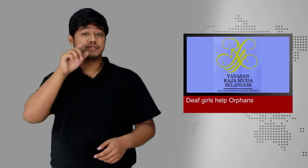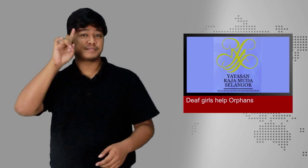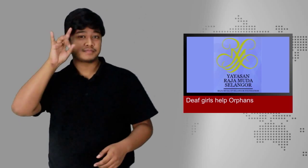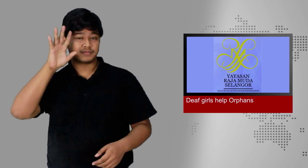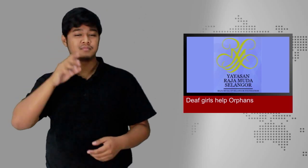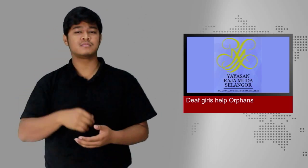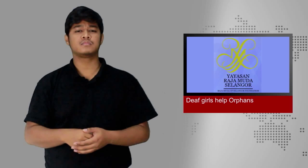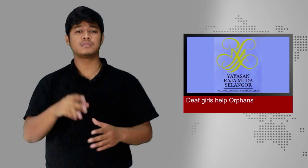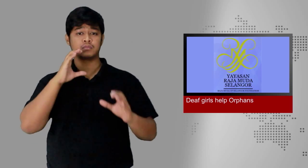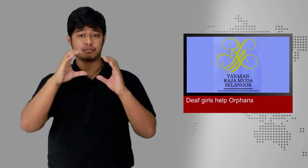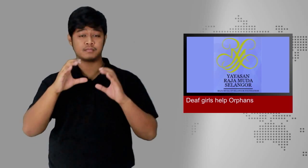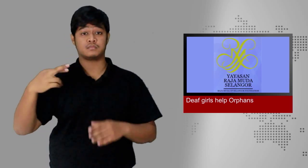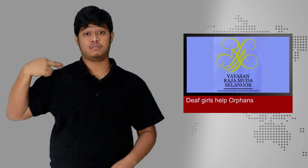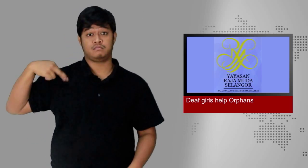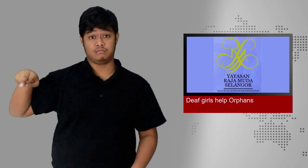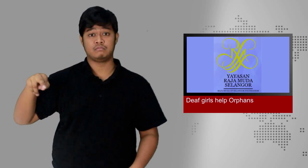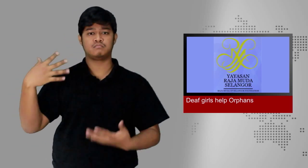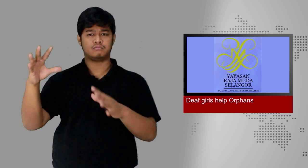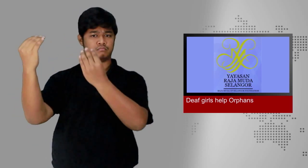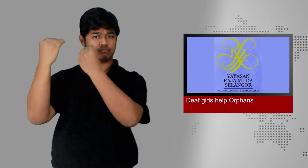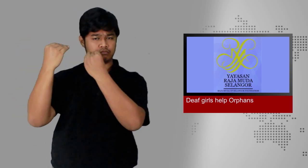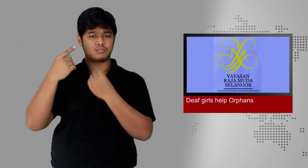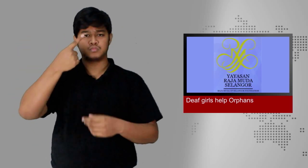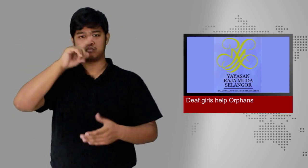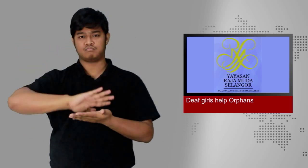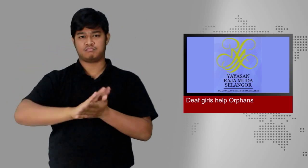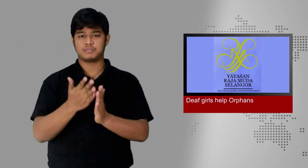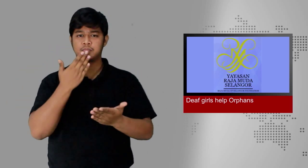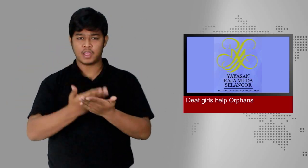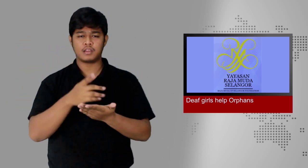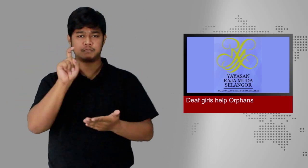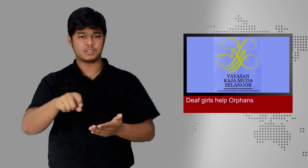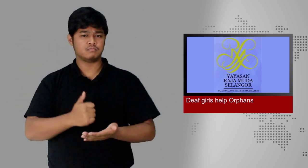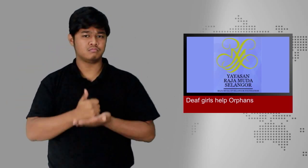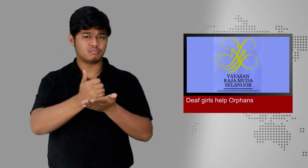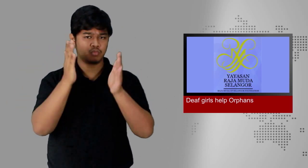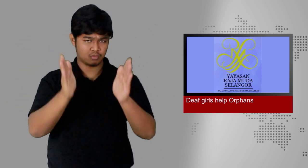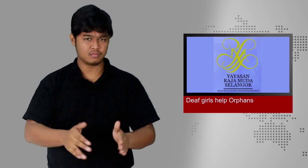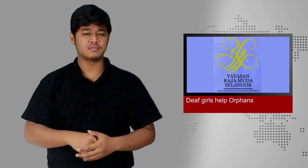Devertasini juga mengulaskan bahawa agamanya mengajar beliau untuk menjadi insan mulia..